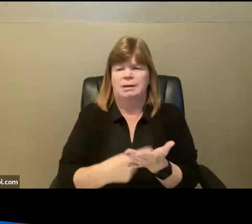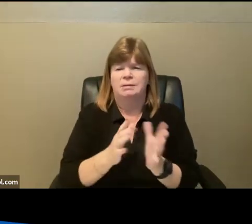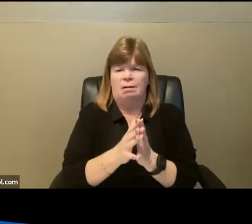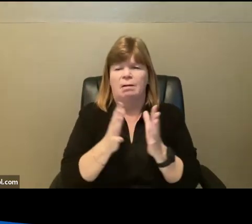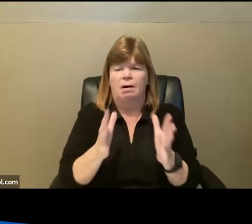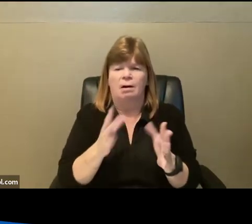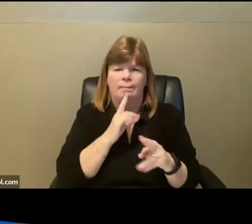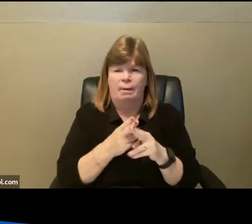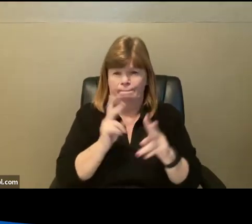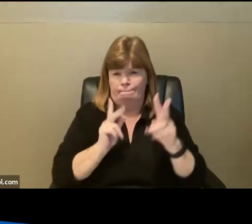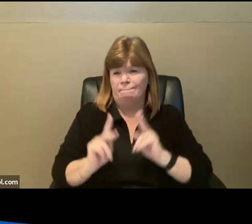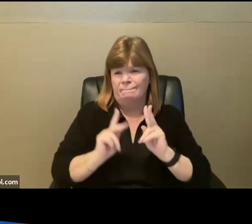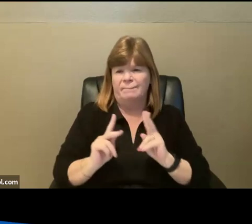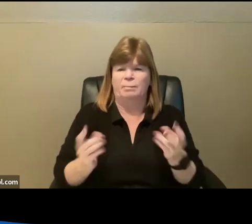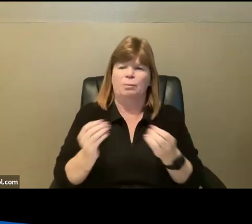la gente siendo más susceptible.